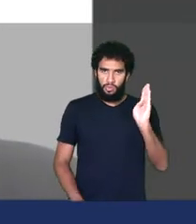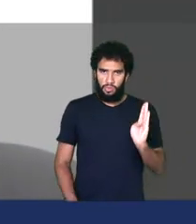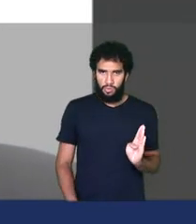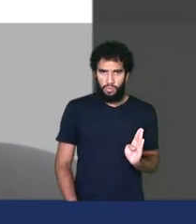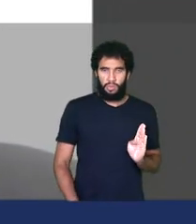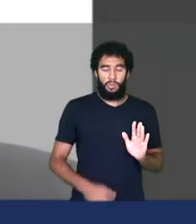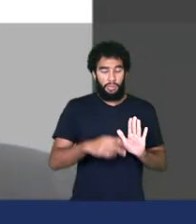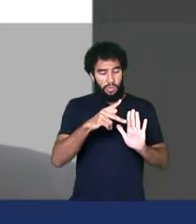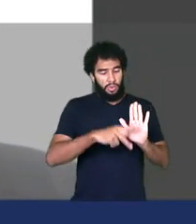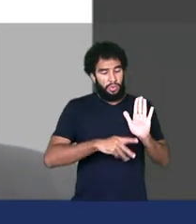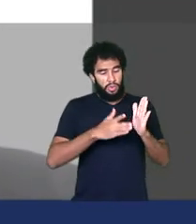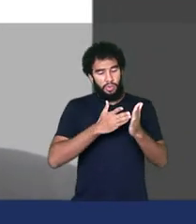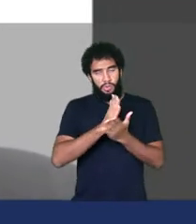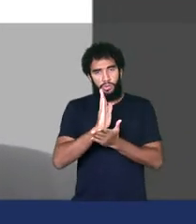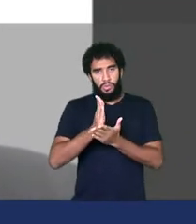UM ESPAÇO DA ELITE BRASILEIRA, PARA APROVAR